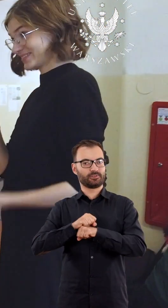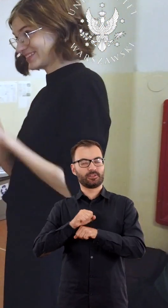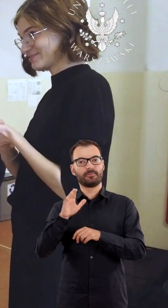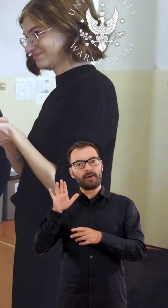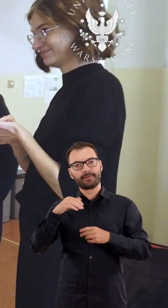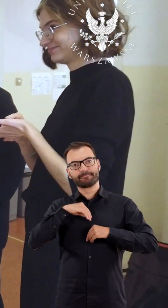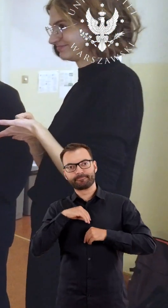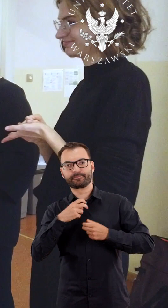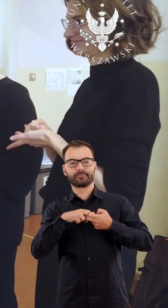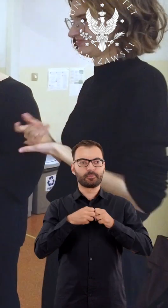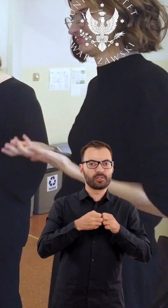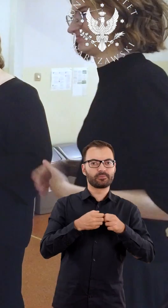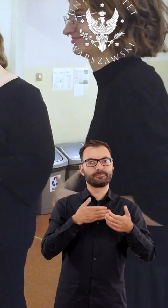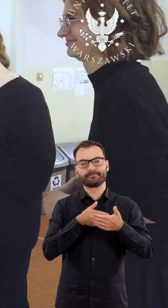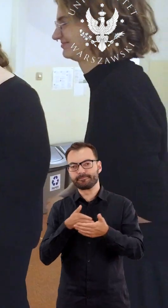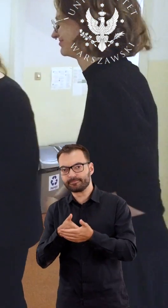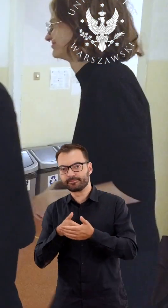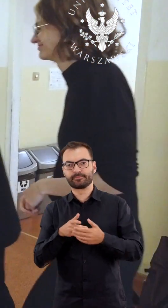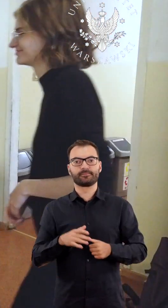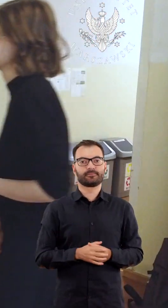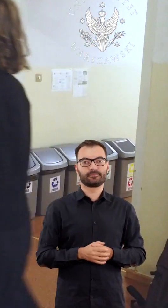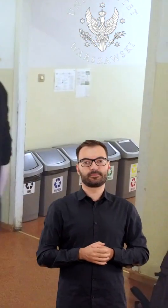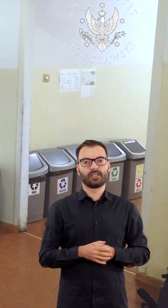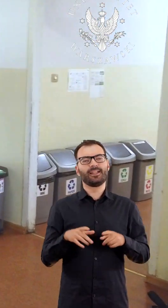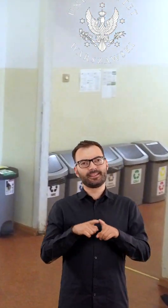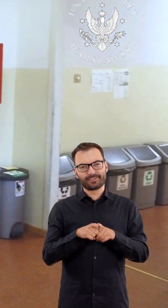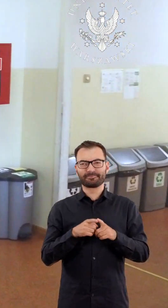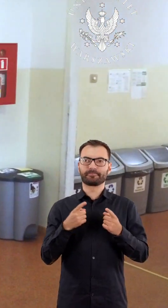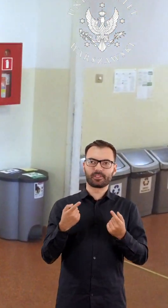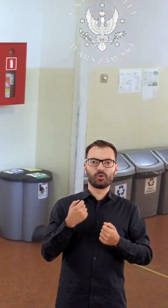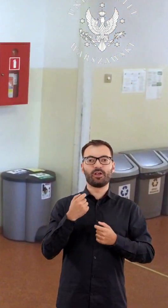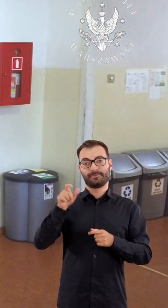boryka się z jakimś utrudnieniem. Jest to także dość przykra sprawa dla osoby,